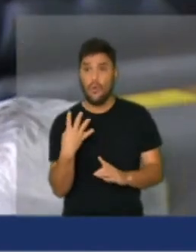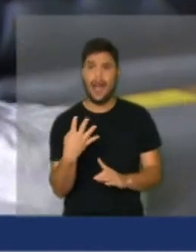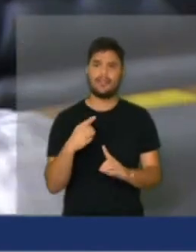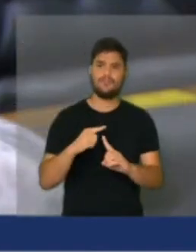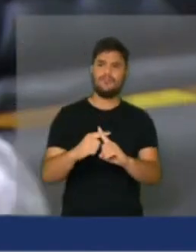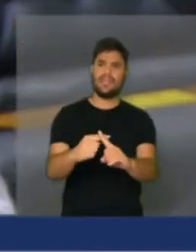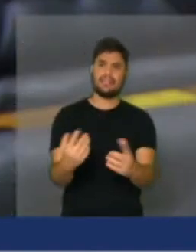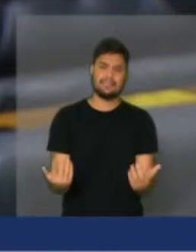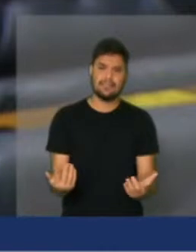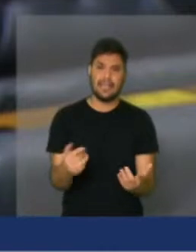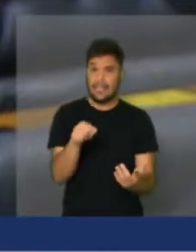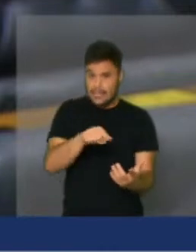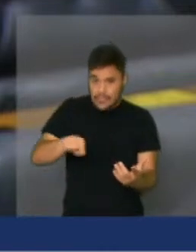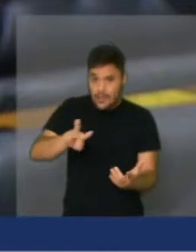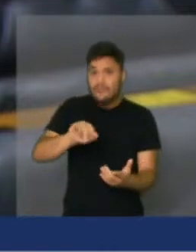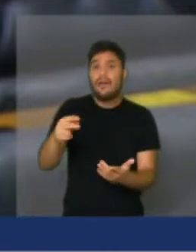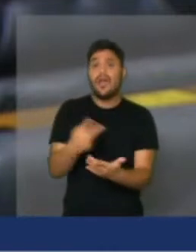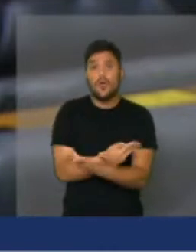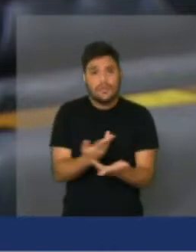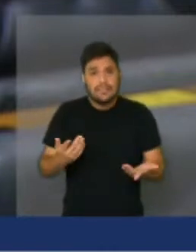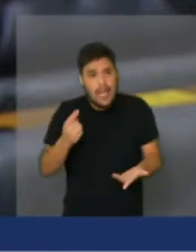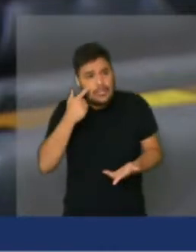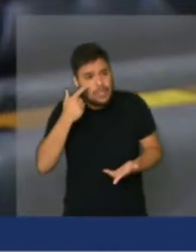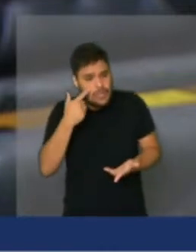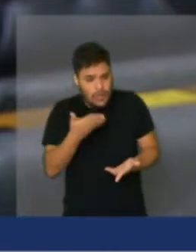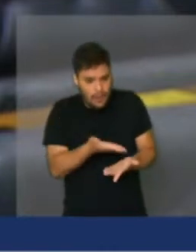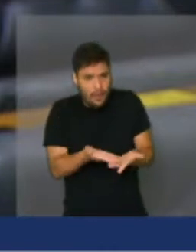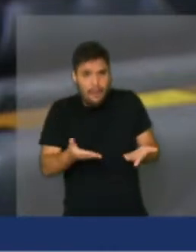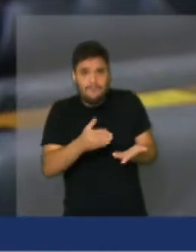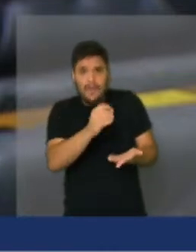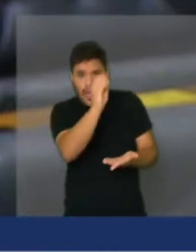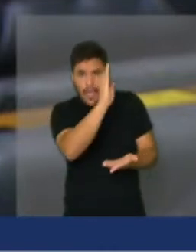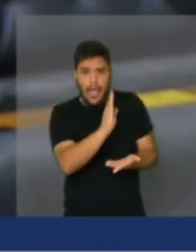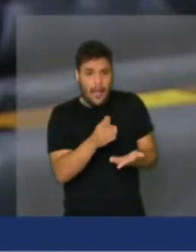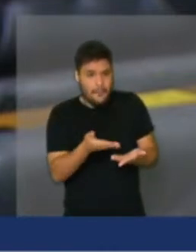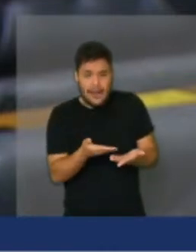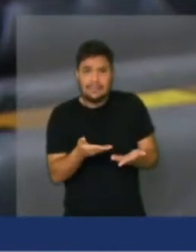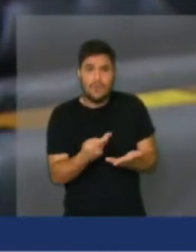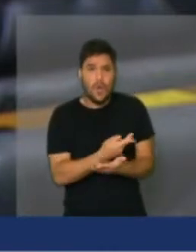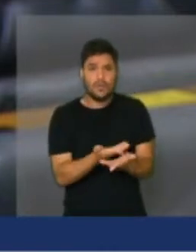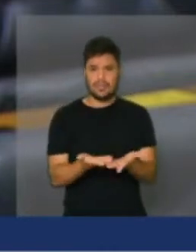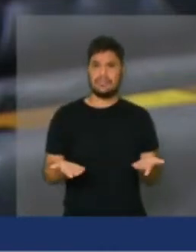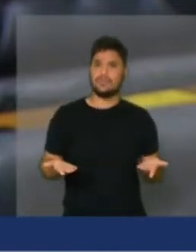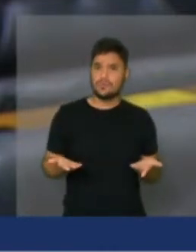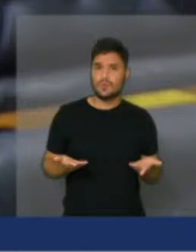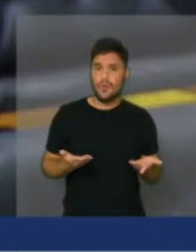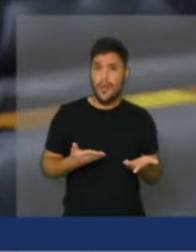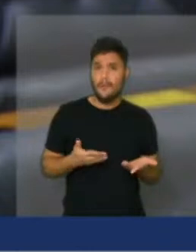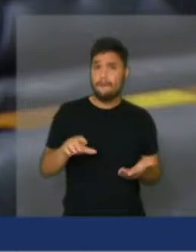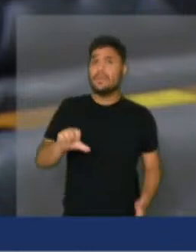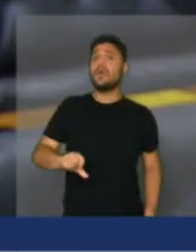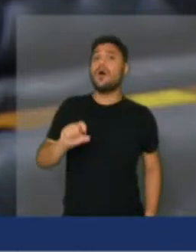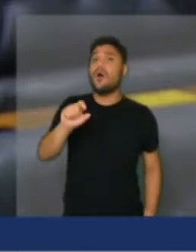GENTE ESTÁ ASSISTINDO O BRASIL NUMA SITUAÇÃO DESSA. E O PIOR, SENHOR PRESIDENTE, MINHA PREOCUPAÇÃO NÃO É MAIS COM BOLSONARO NÃO PORQUE ELE,